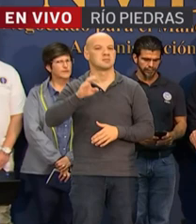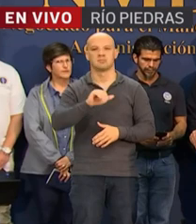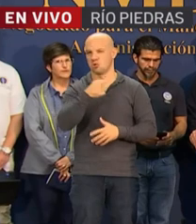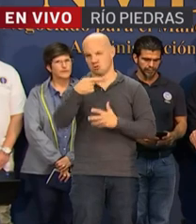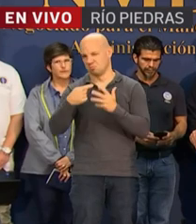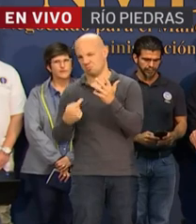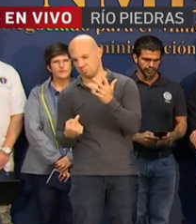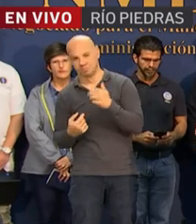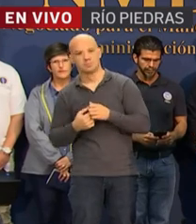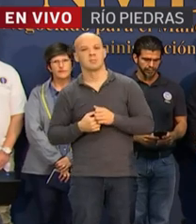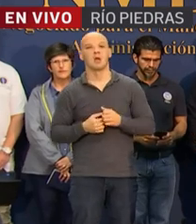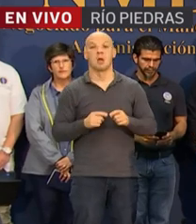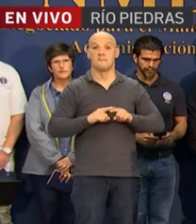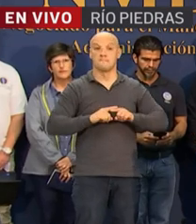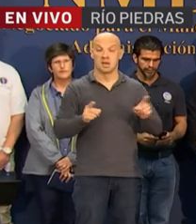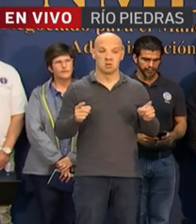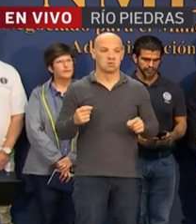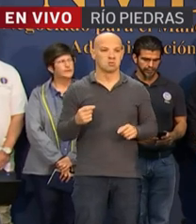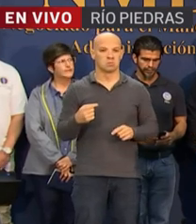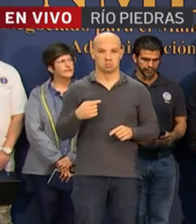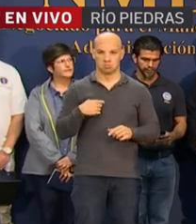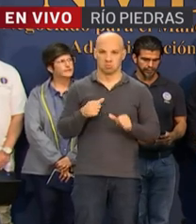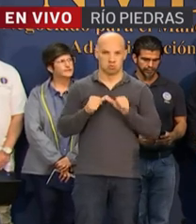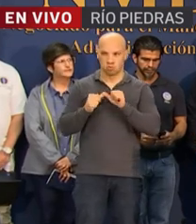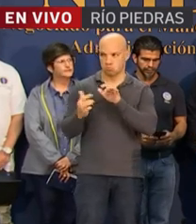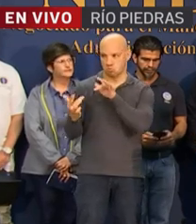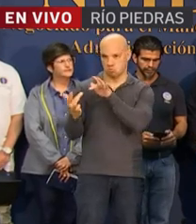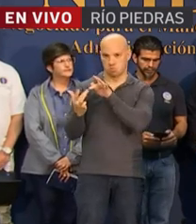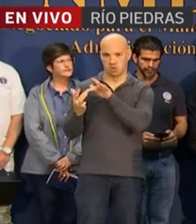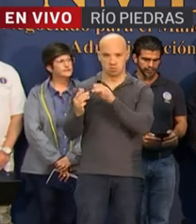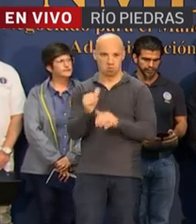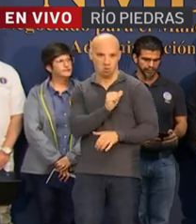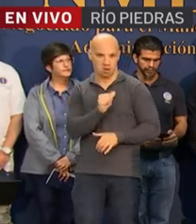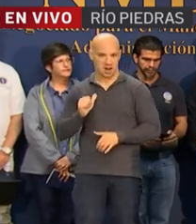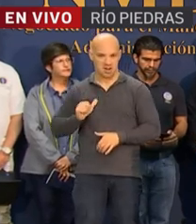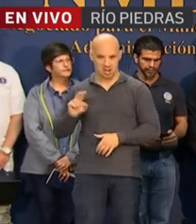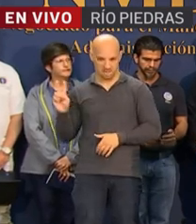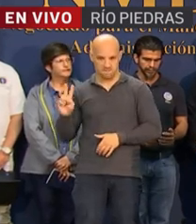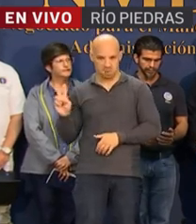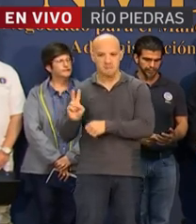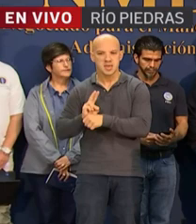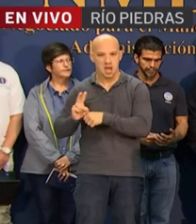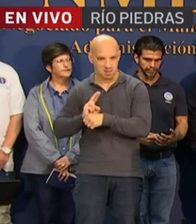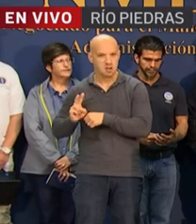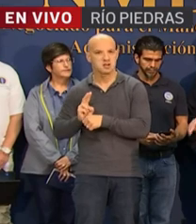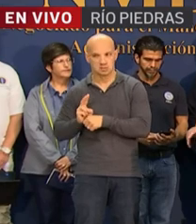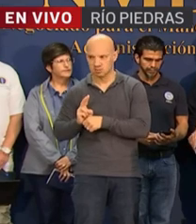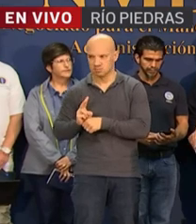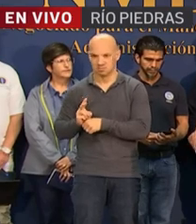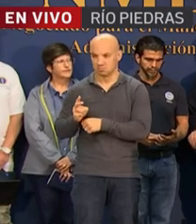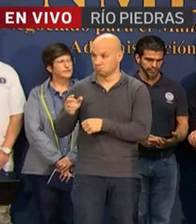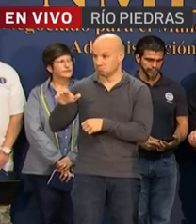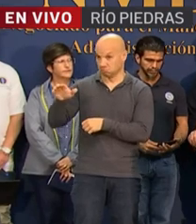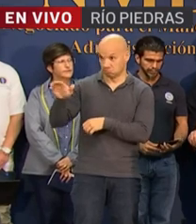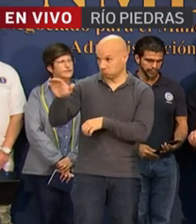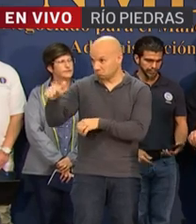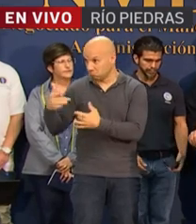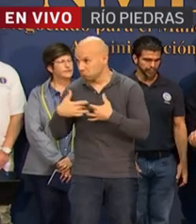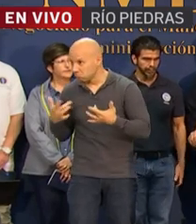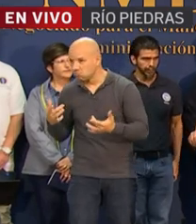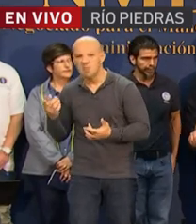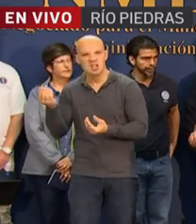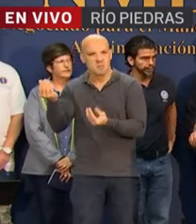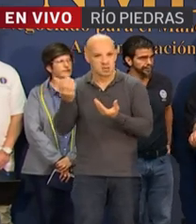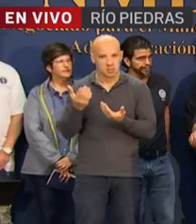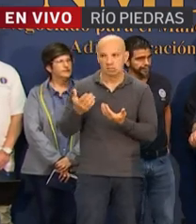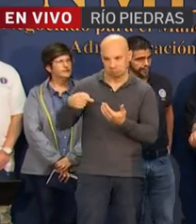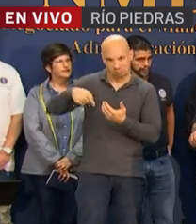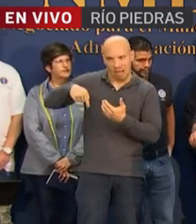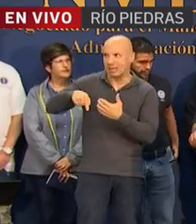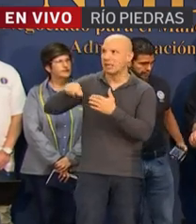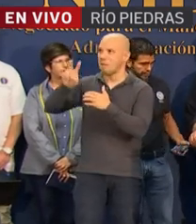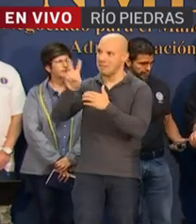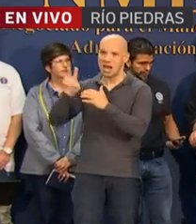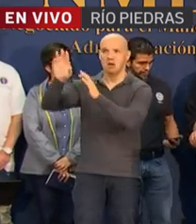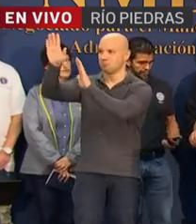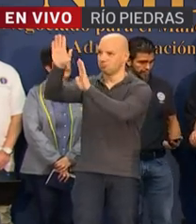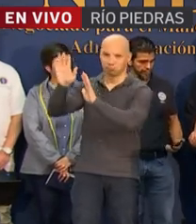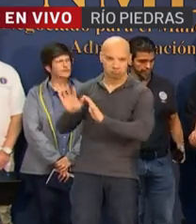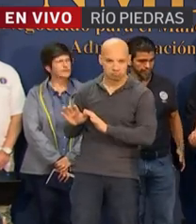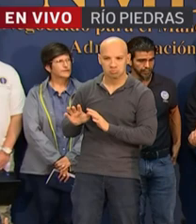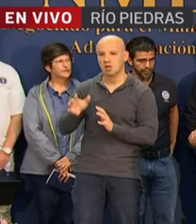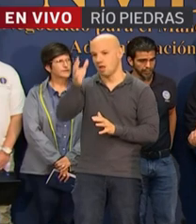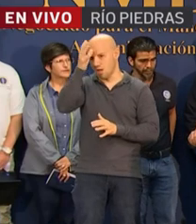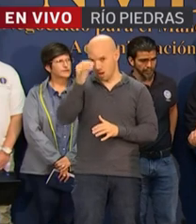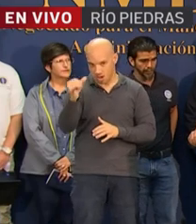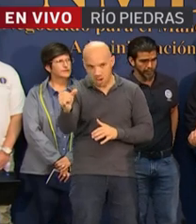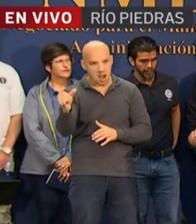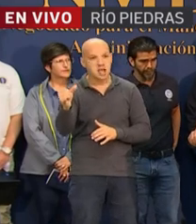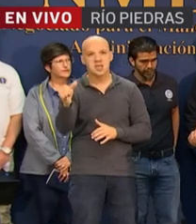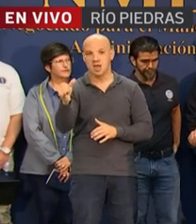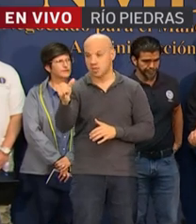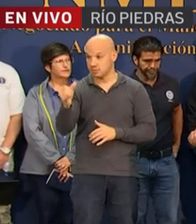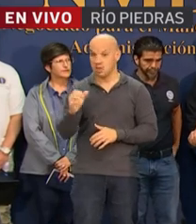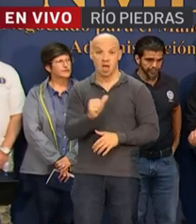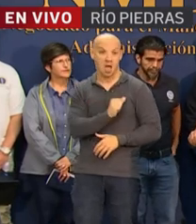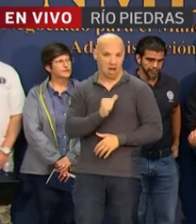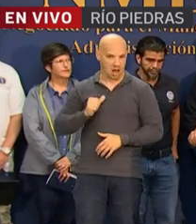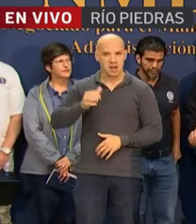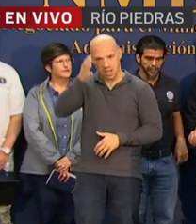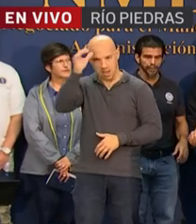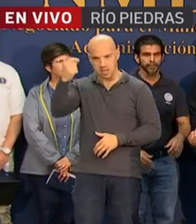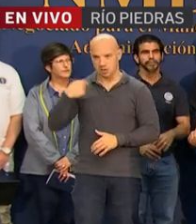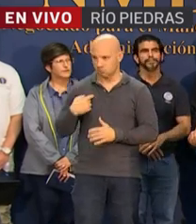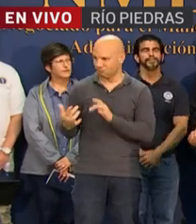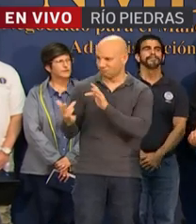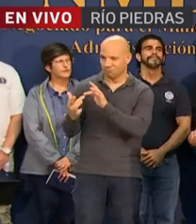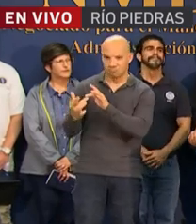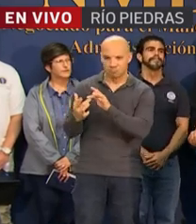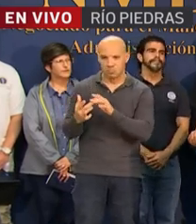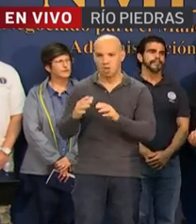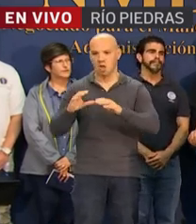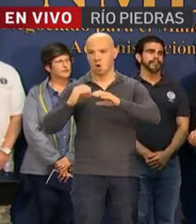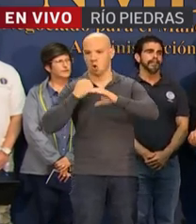RECIENTES. HAY PUEBLOS QUE